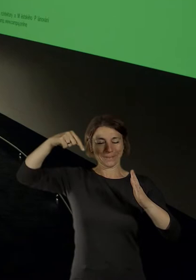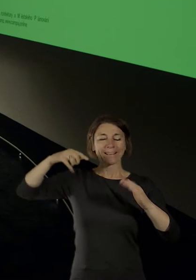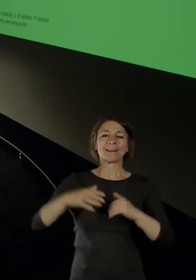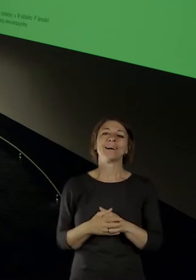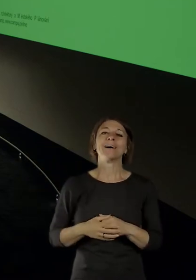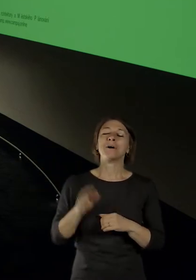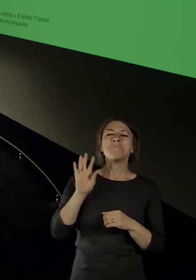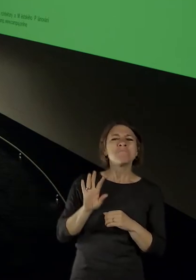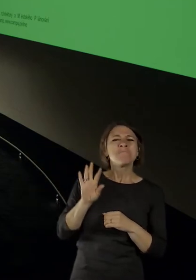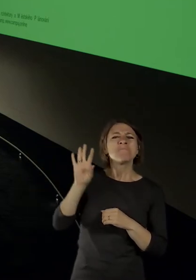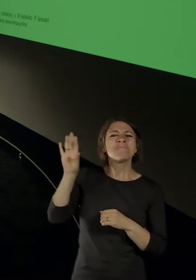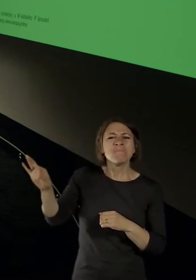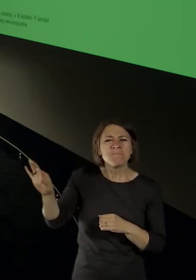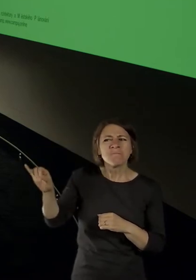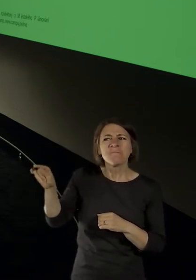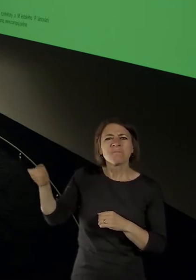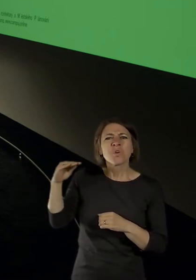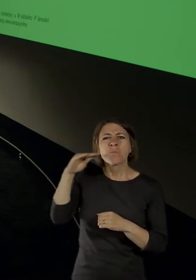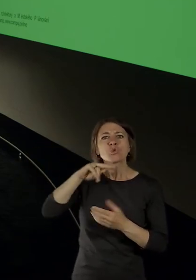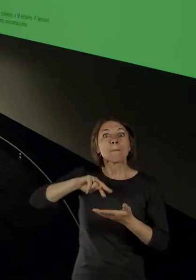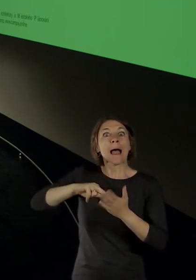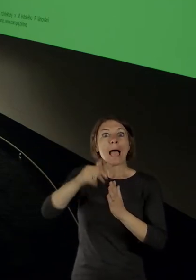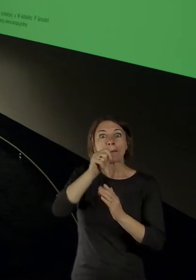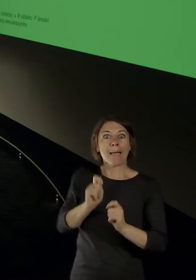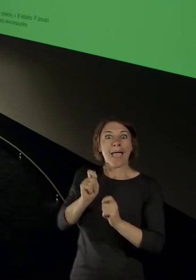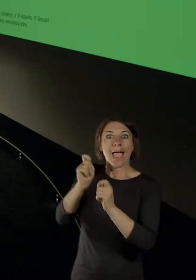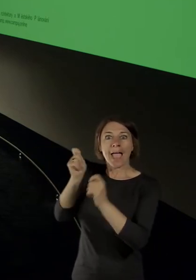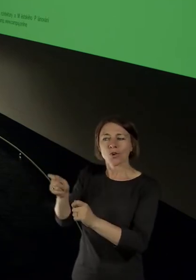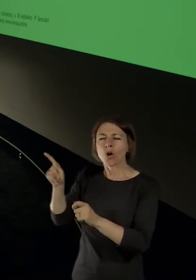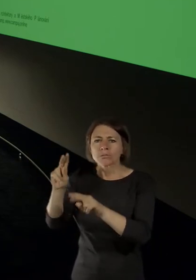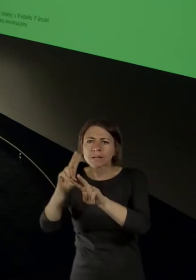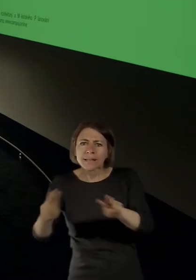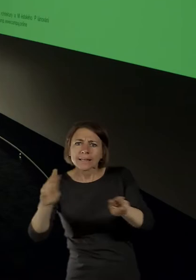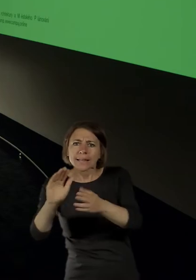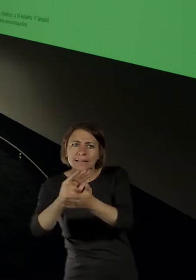postava, která uklidňuje všechny tazatele a veřejnost v rámci těch videí.